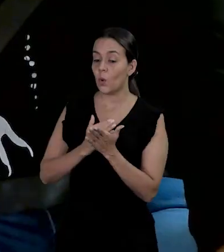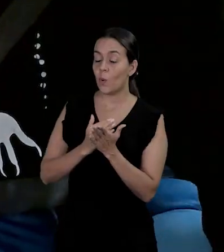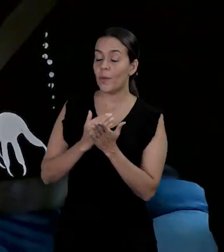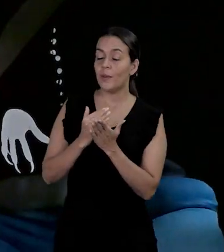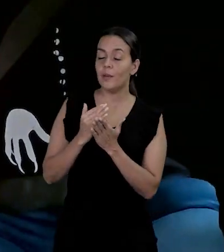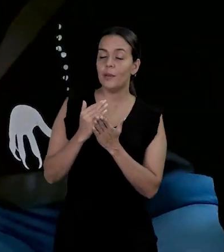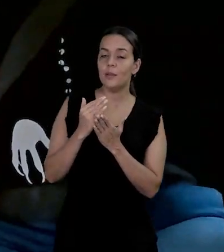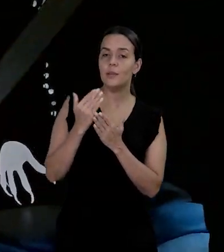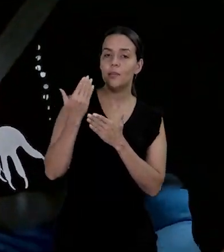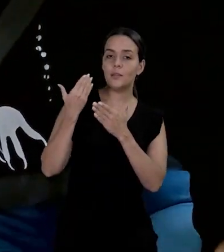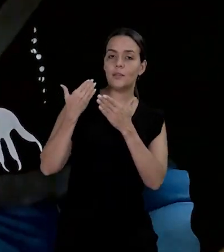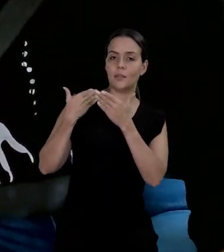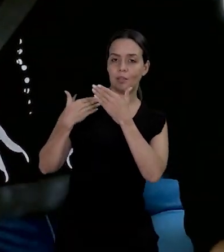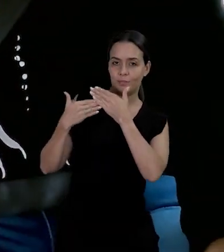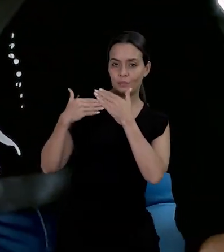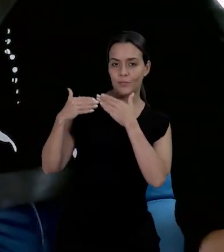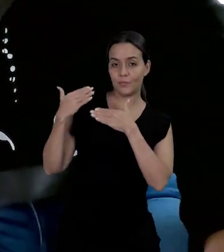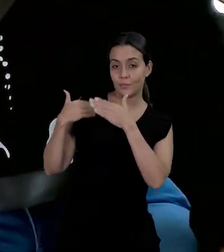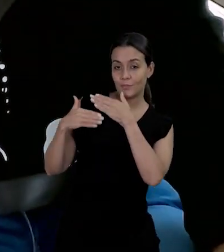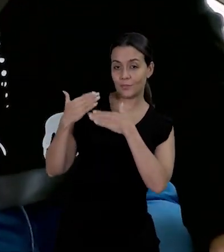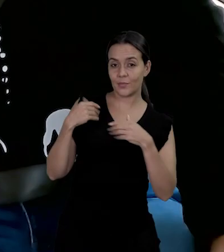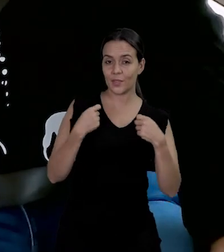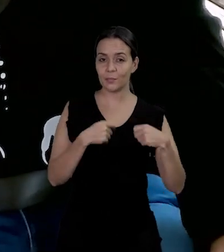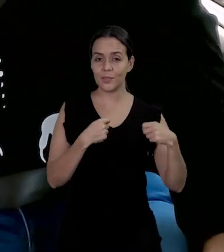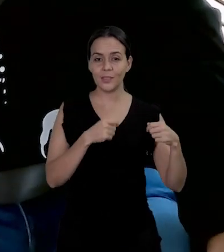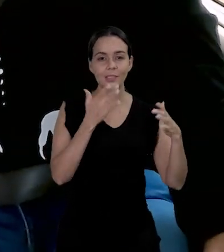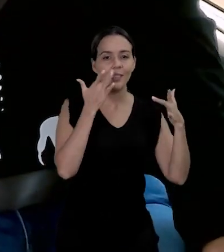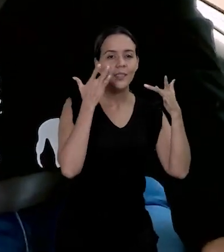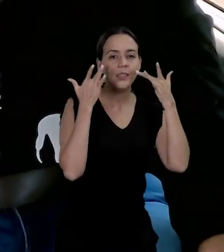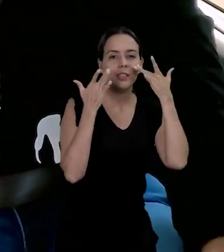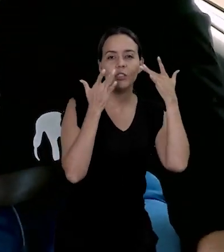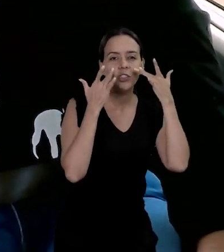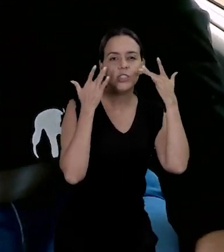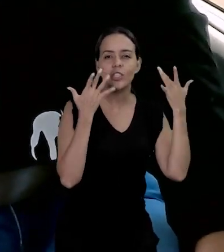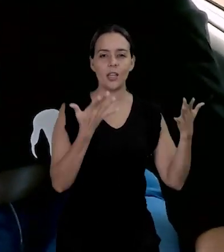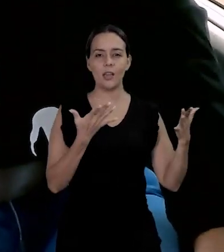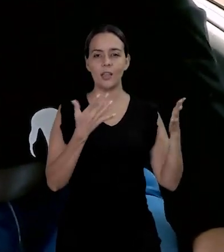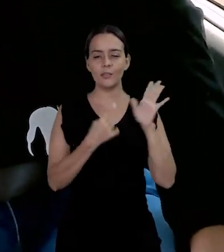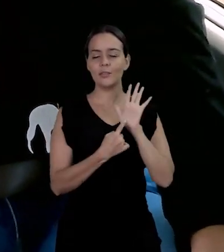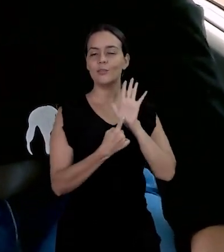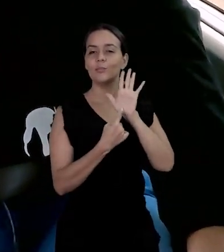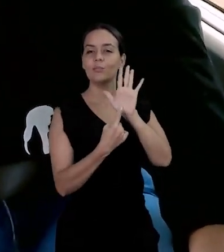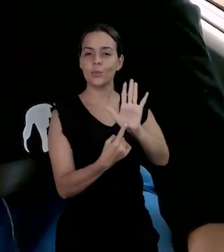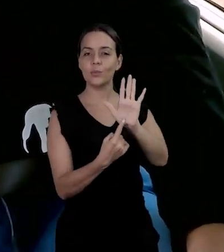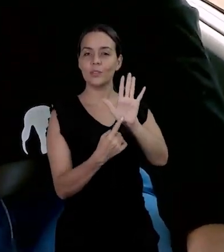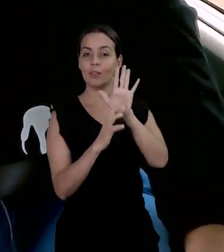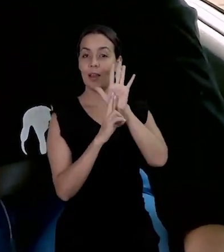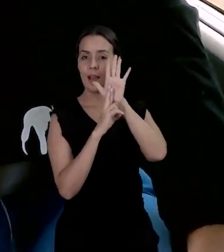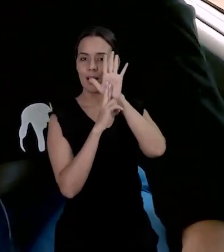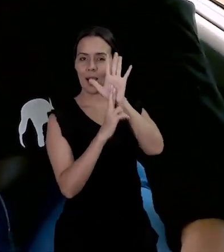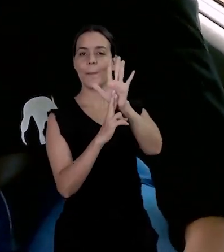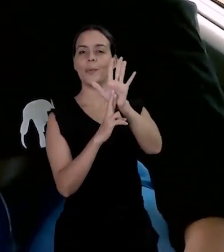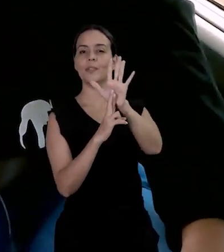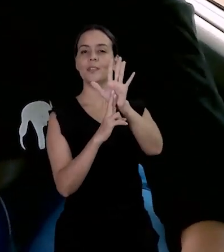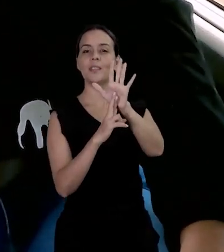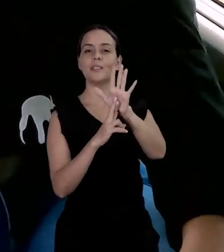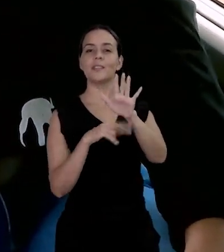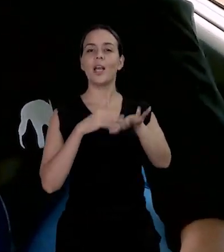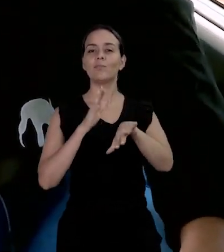E o trabalho do ator, do performer, da atriz, da intérprete, do intérprete, daquela pessoa da ação,